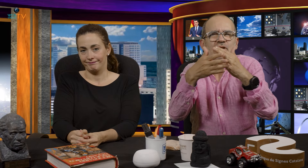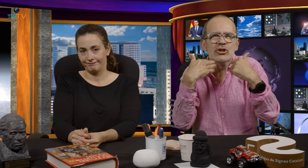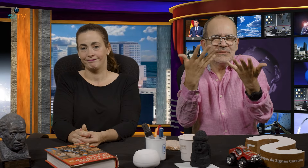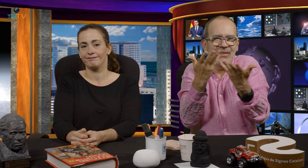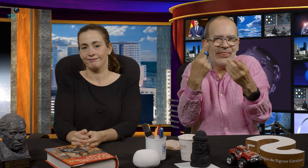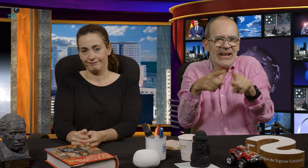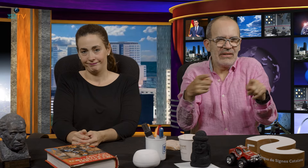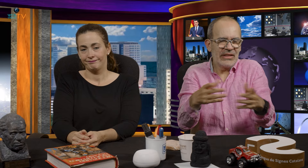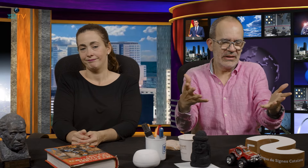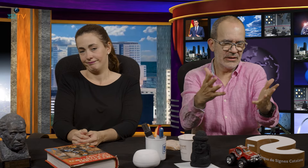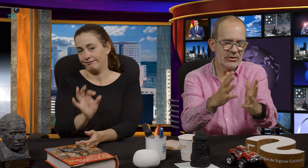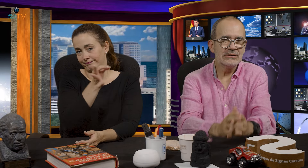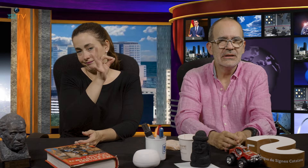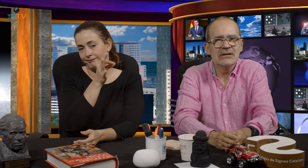No sé cómo explicarlo, pero son definitivamente diferentes.